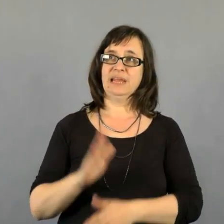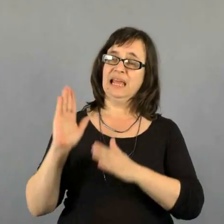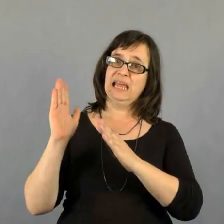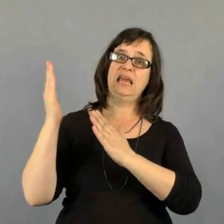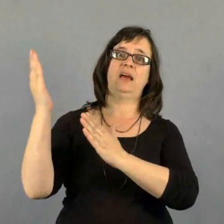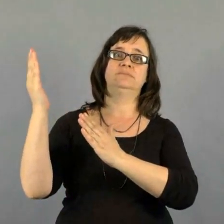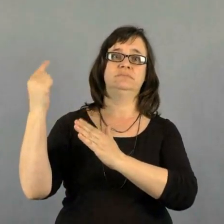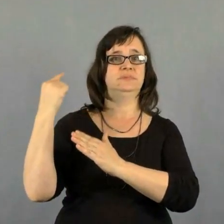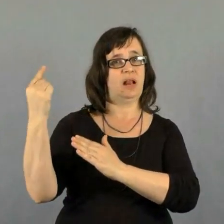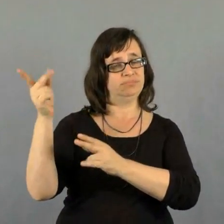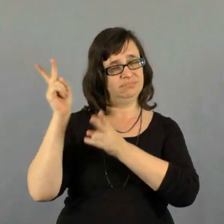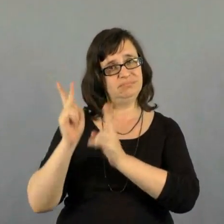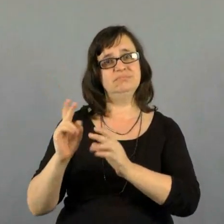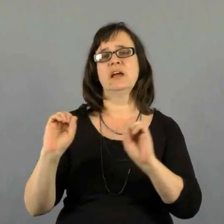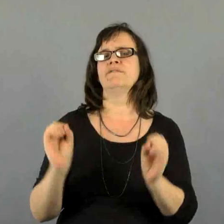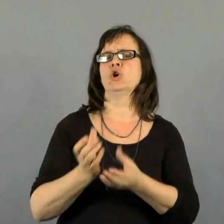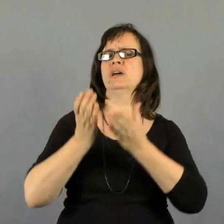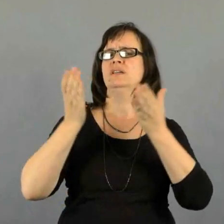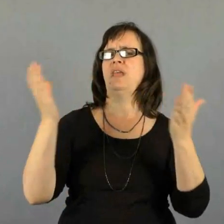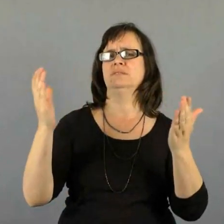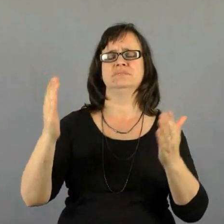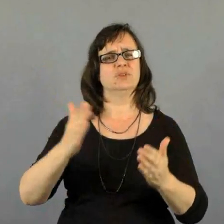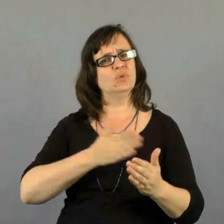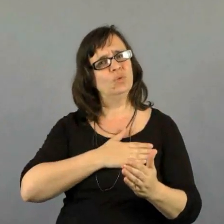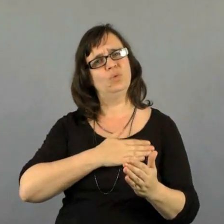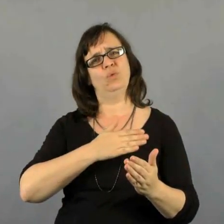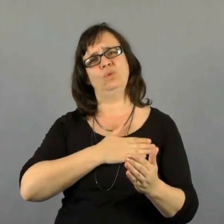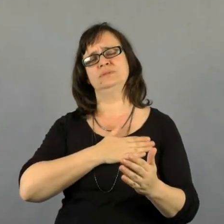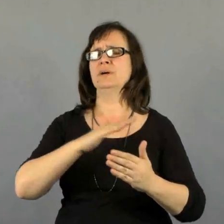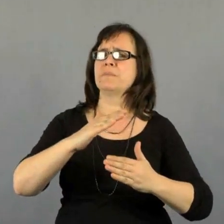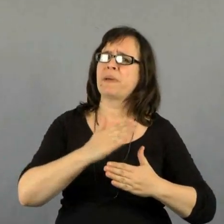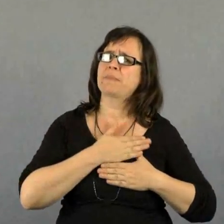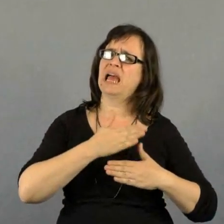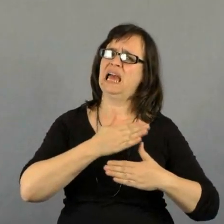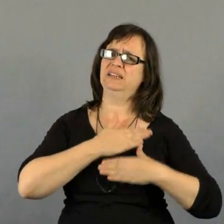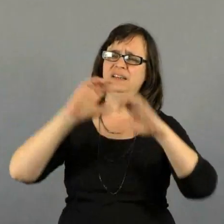Jesus, der Herr tut Wunder Er ist gut und barmherzig